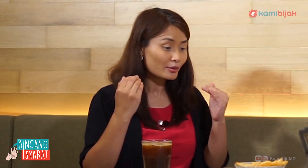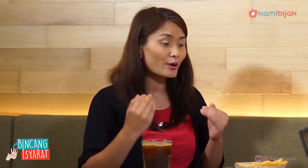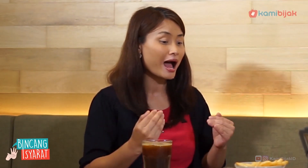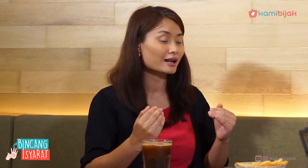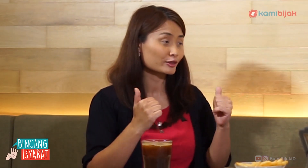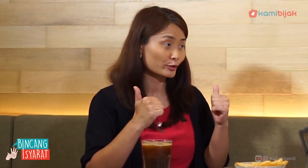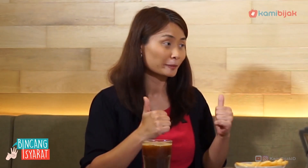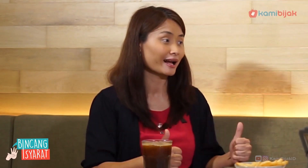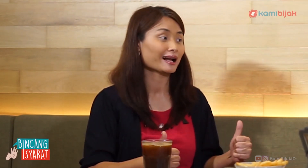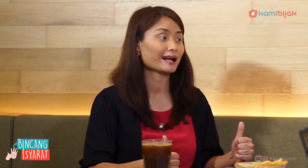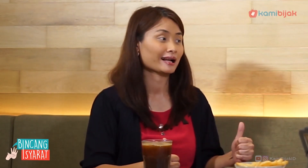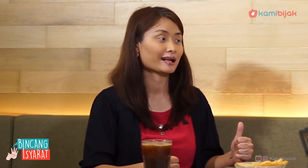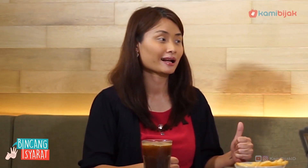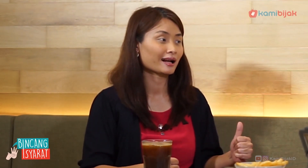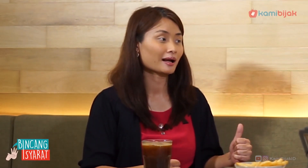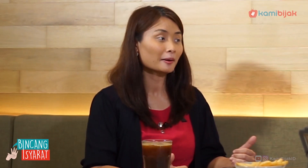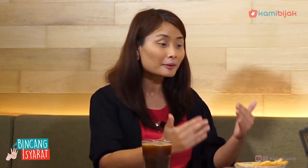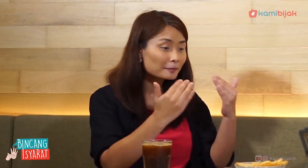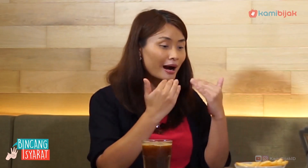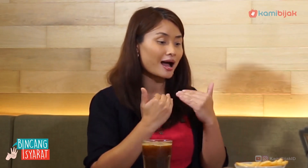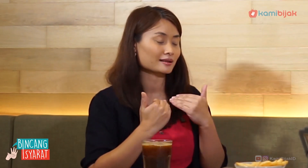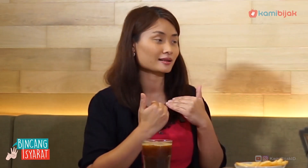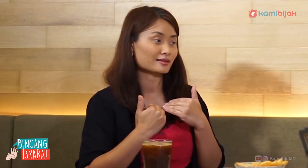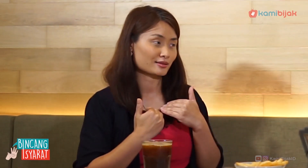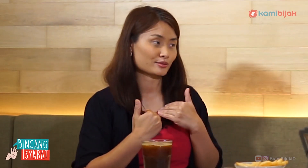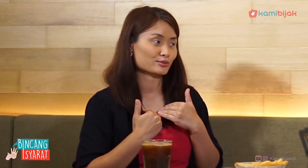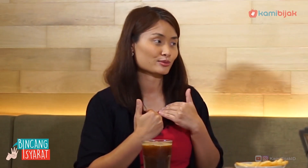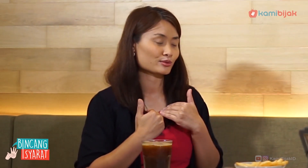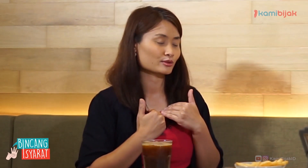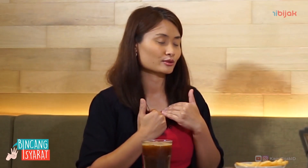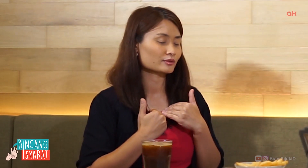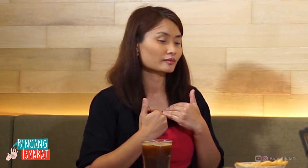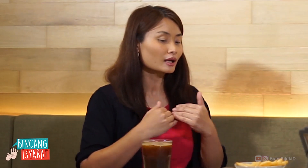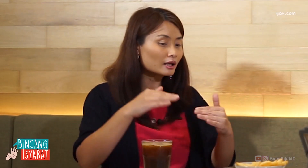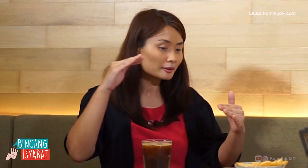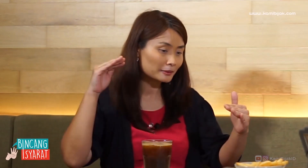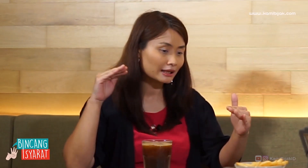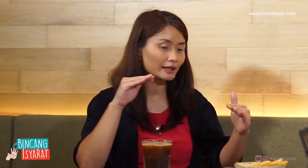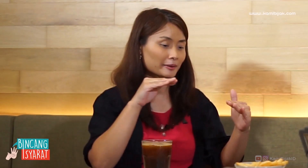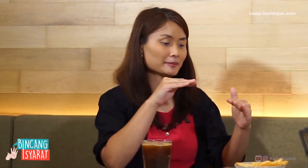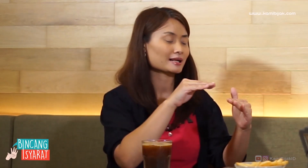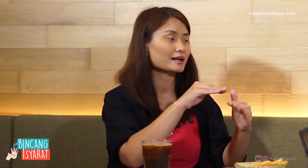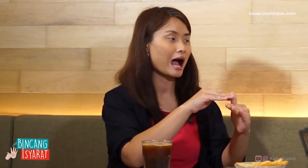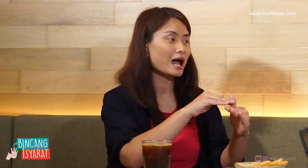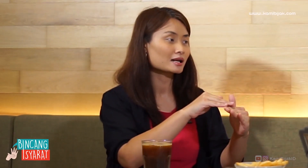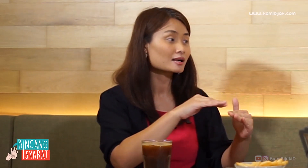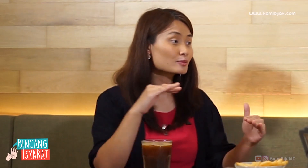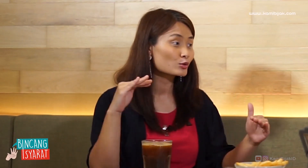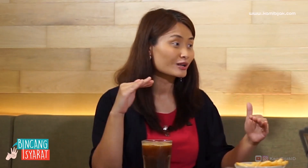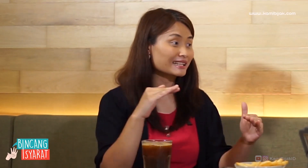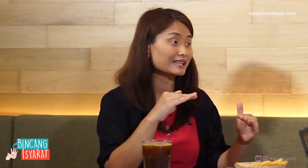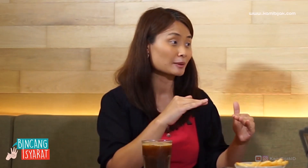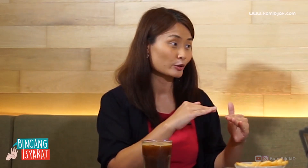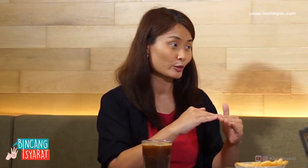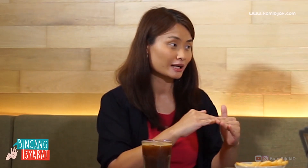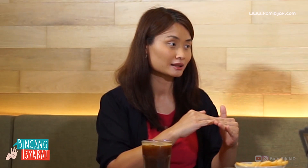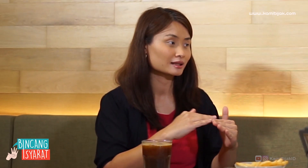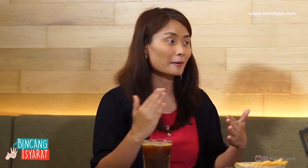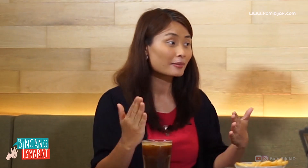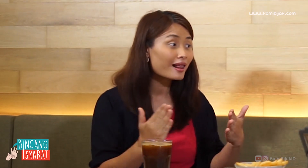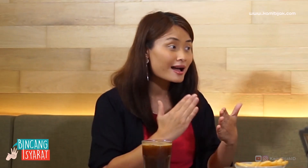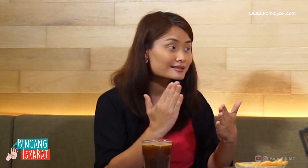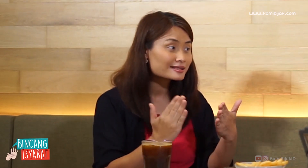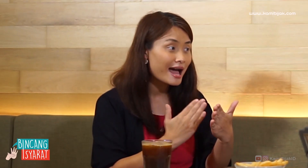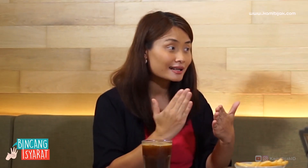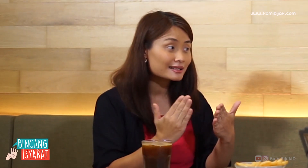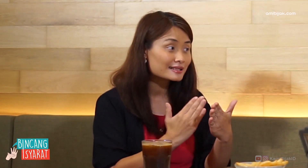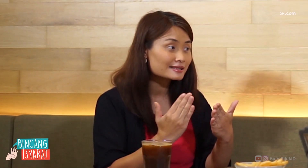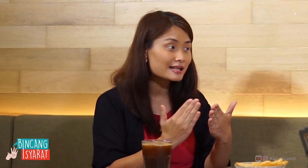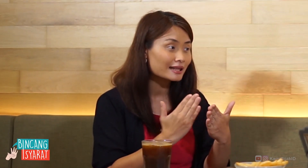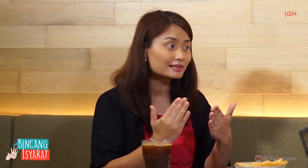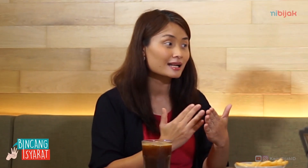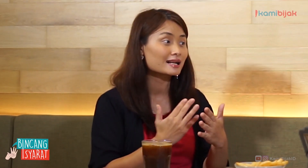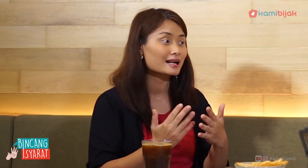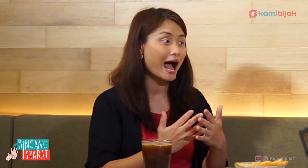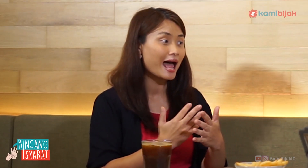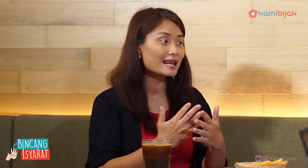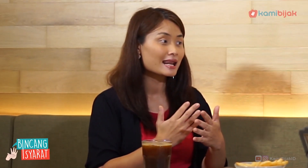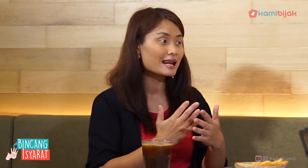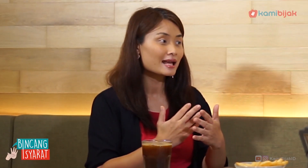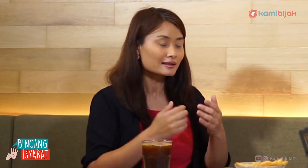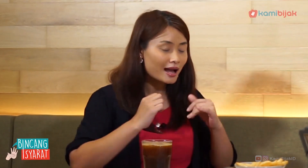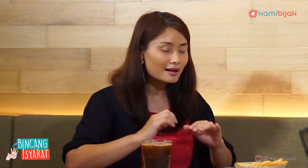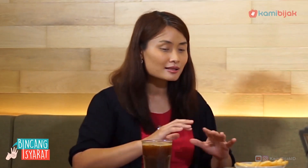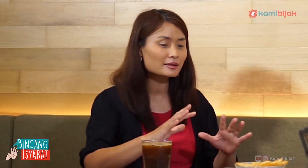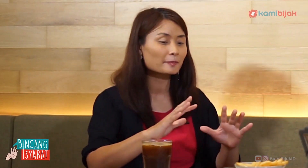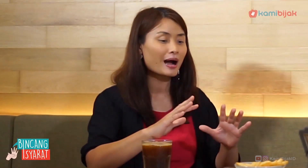Tuhan itu baik membantu dengan mengirimkan murid-murid belajar kecantikan dan spa,